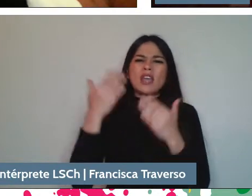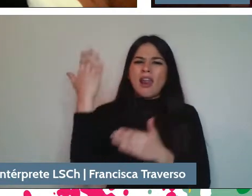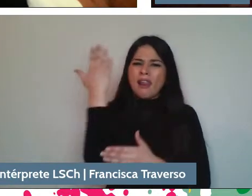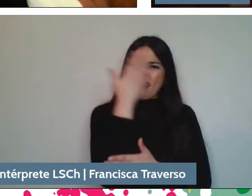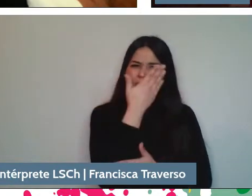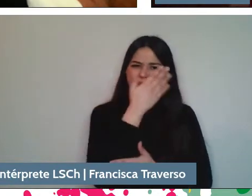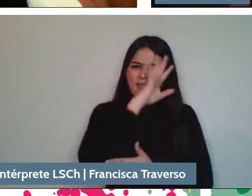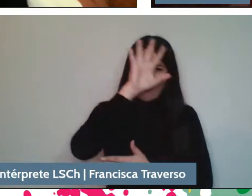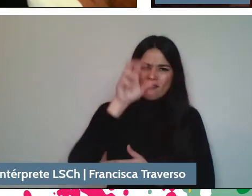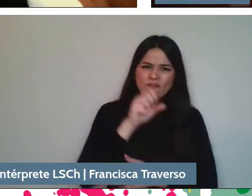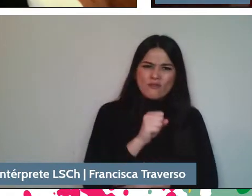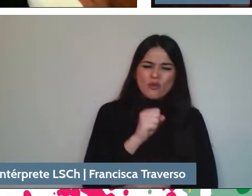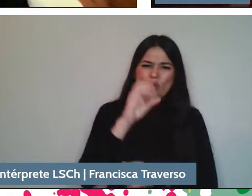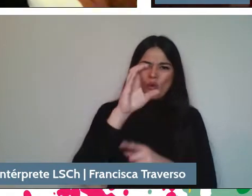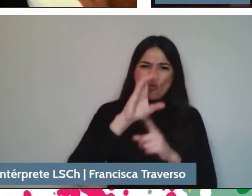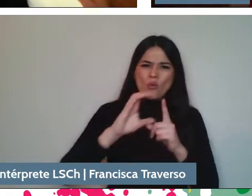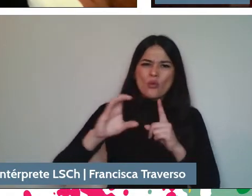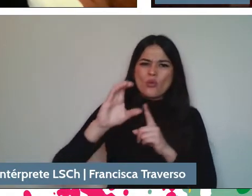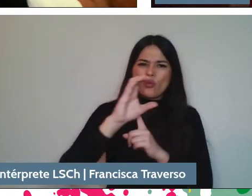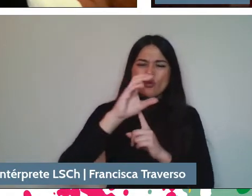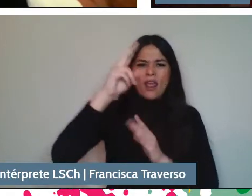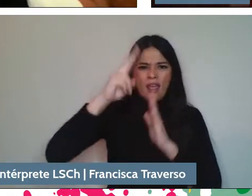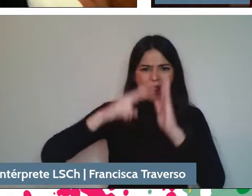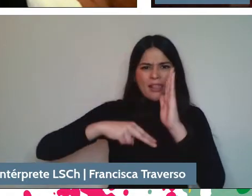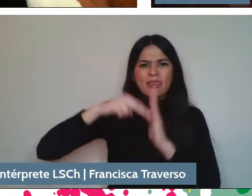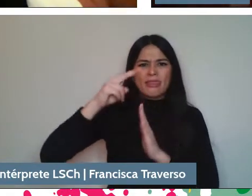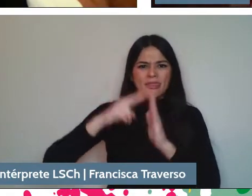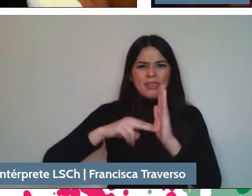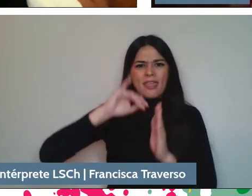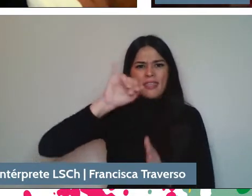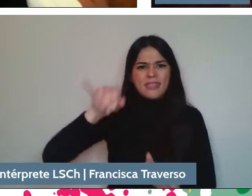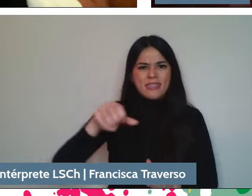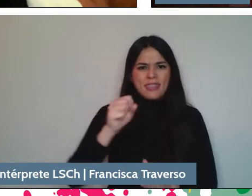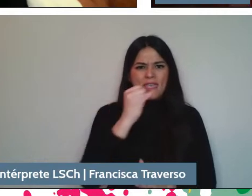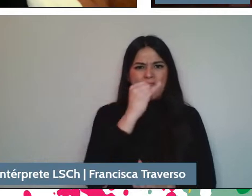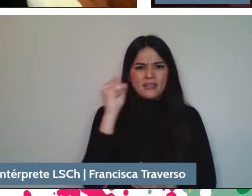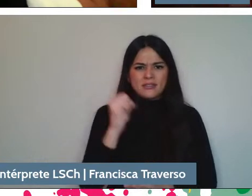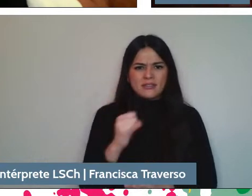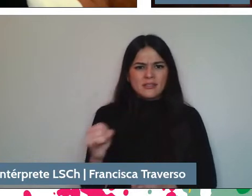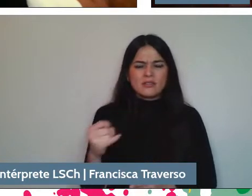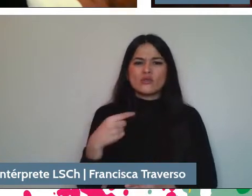Entonces, vi mucho arte en ese mes que estuve, poco más de un mes acá en Estados Unidos.